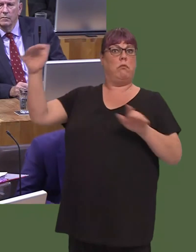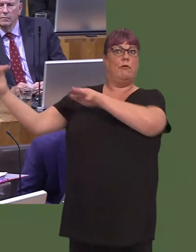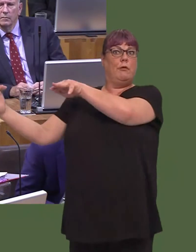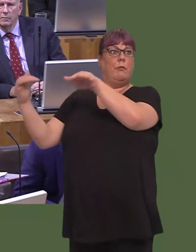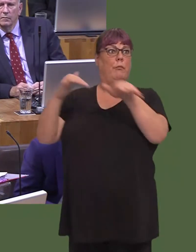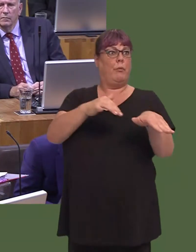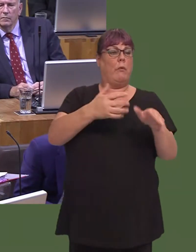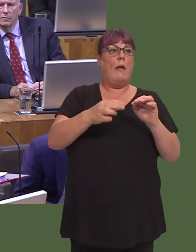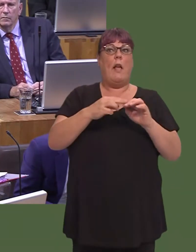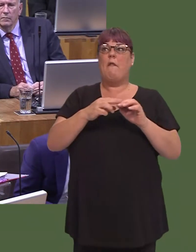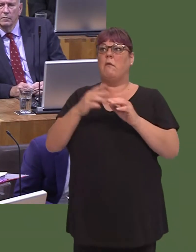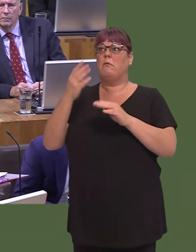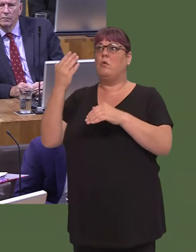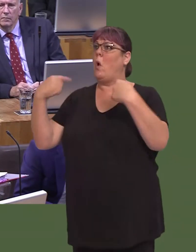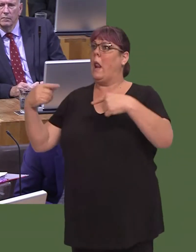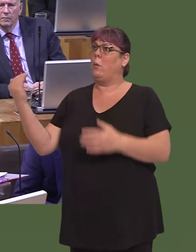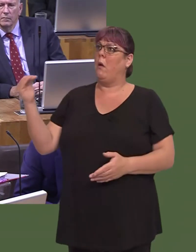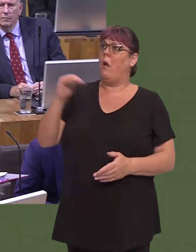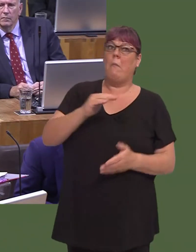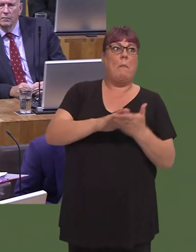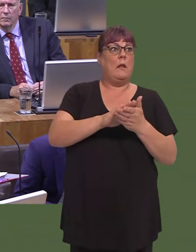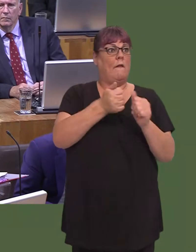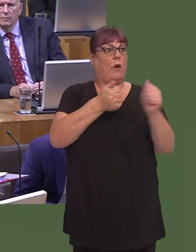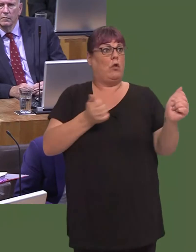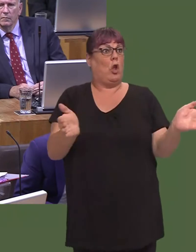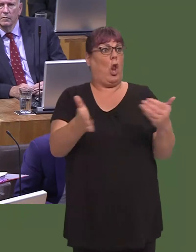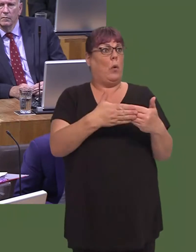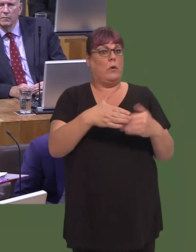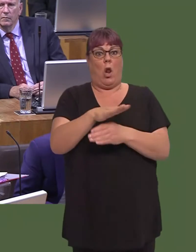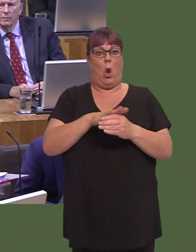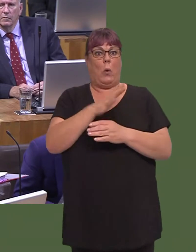a dodi gwasanaethau mewn. Ond, wrth gwrs, yn 2008 fe welom ni'r crash ac ar Ùl hynny